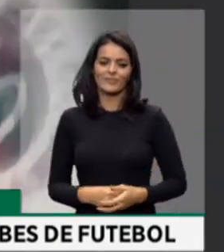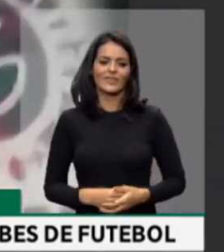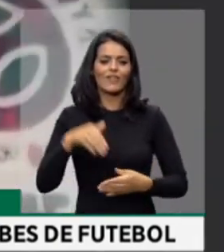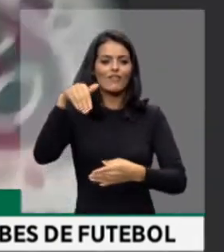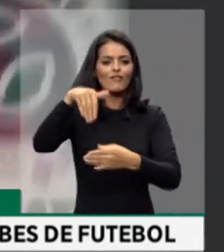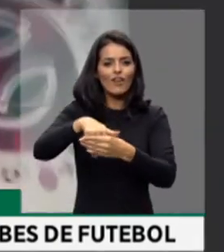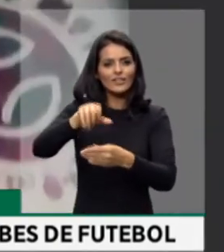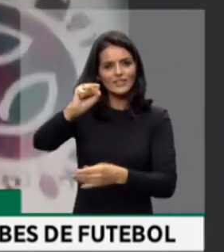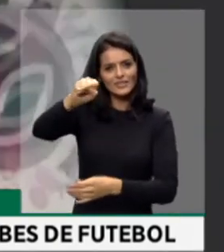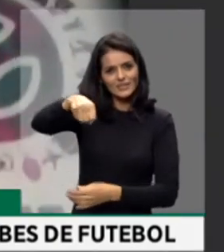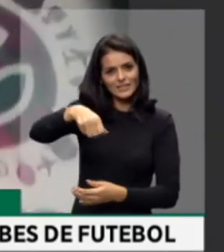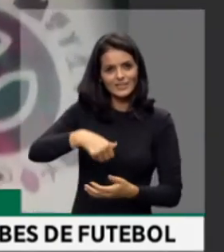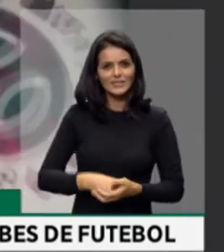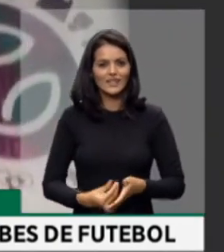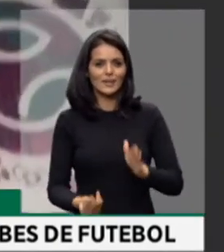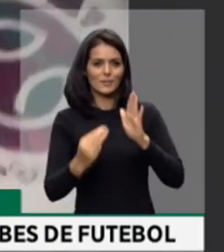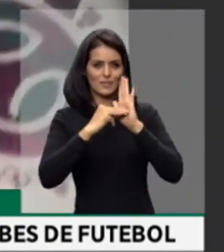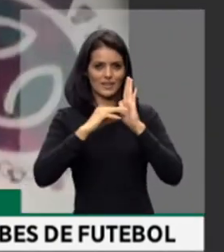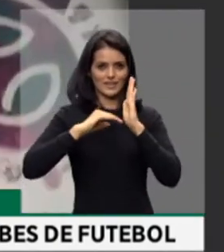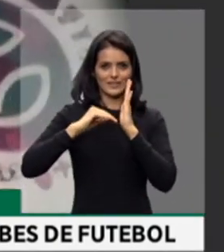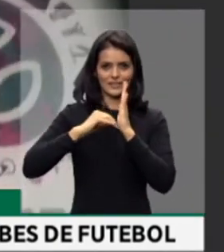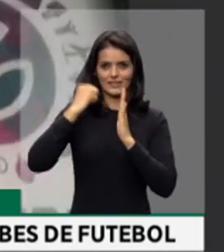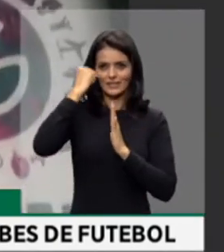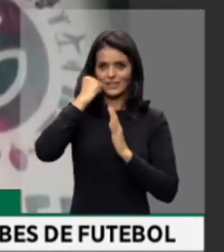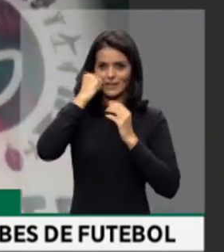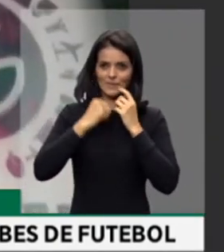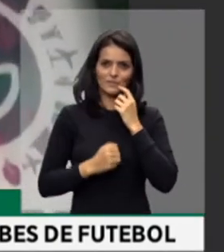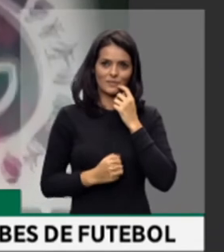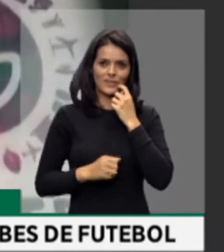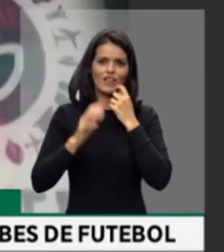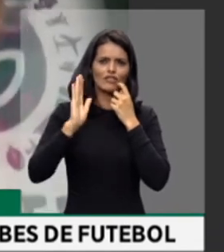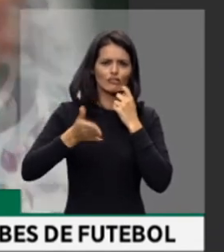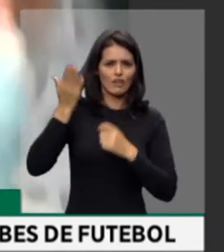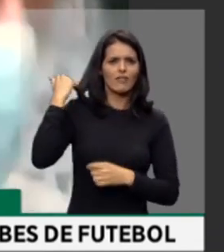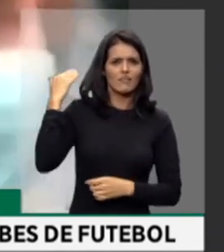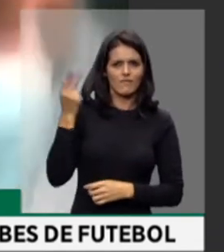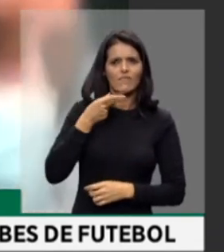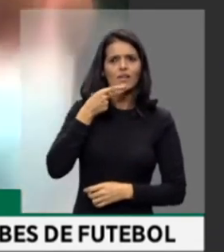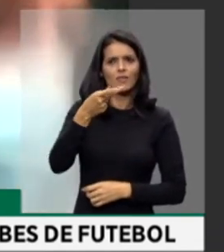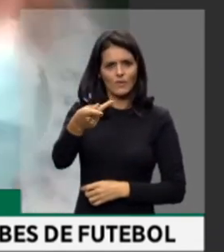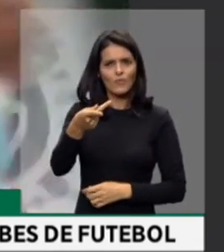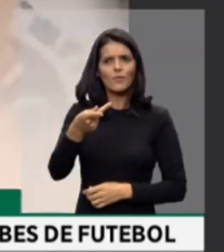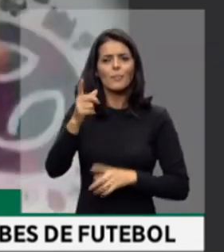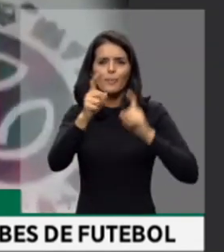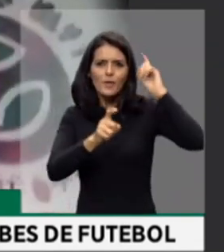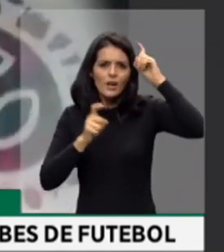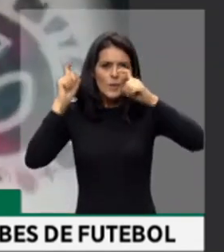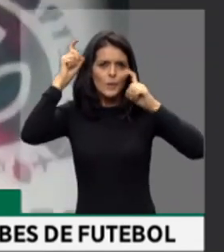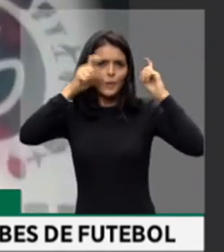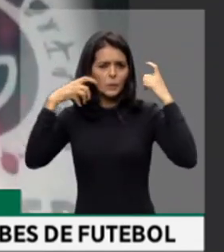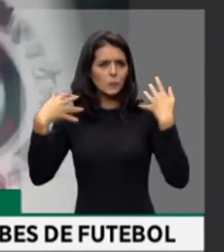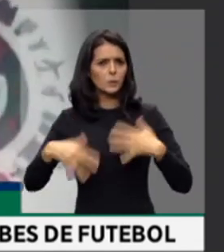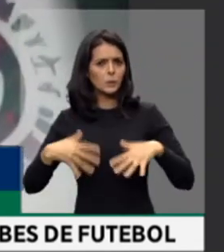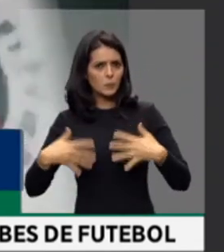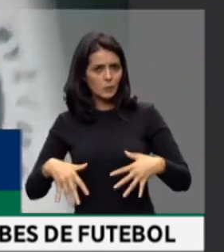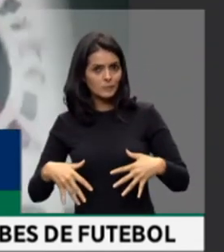NÃO É UMA DESPEDIDA É COMO DIZ A SÂMIA É UM RECOMEÇO, TORCENDO PARA QUE A PREFEITURA, EM BELÉM DO PARÁ TENHA TODA A GARRA E A FORÇA